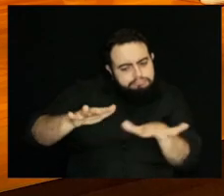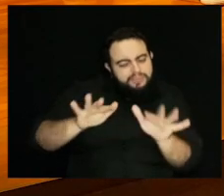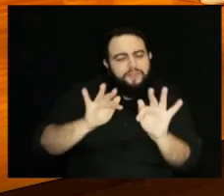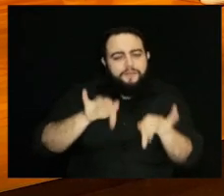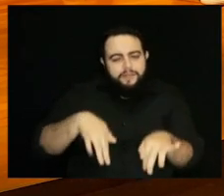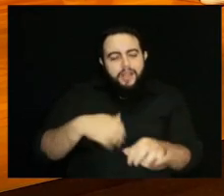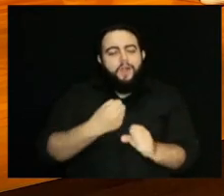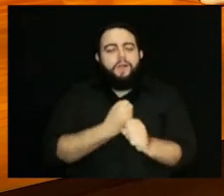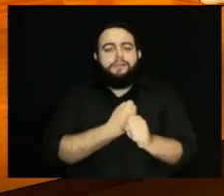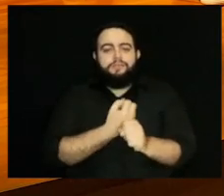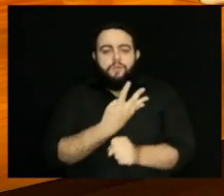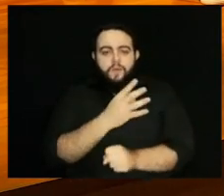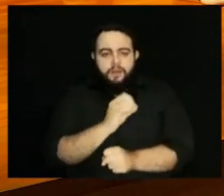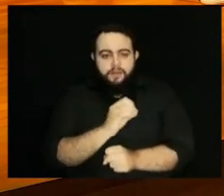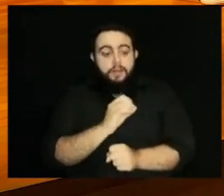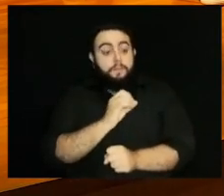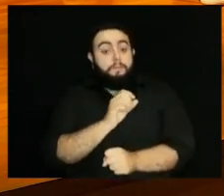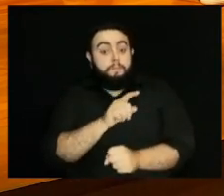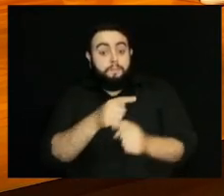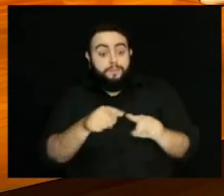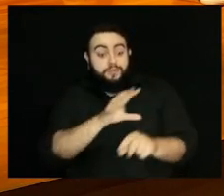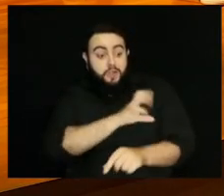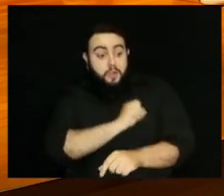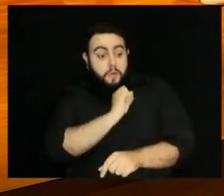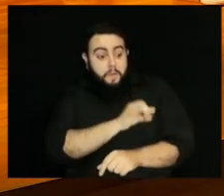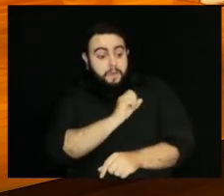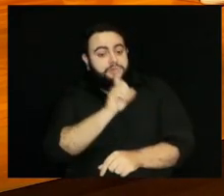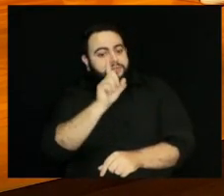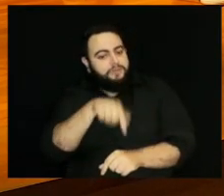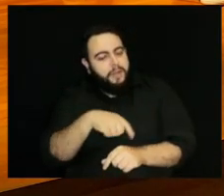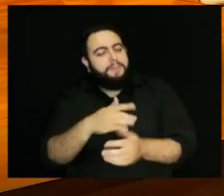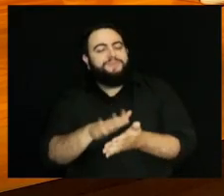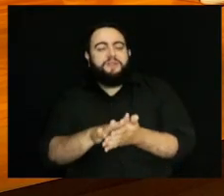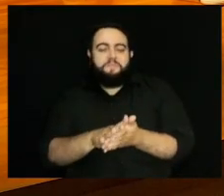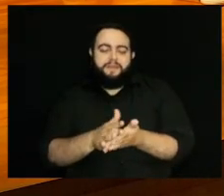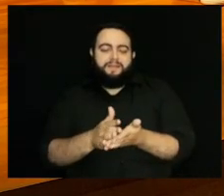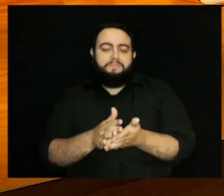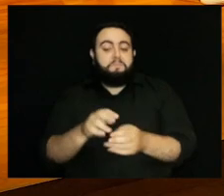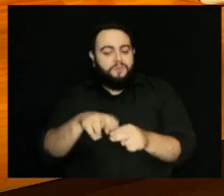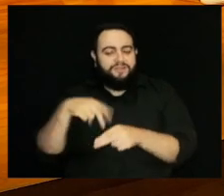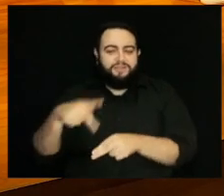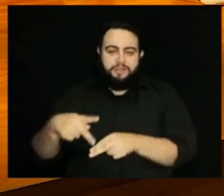a música romântica brasileira passou a ser o samba canção por causa dele, que nunca saiu de